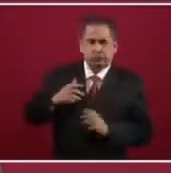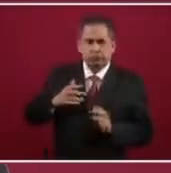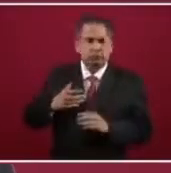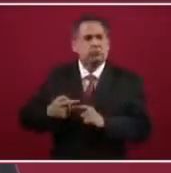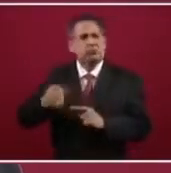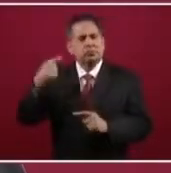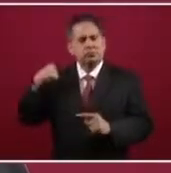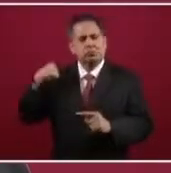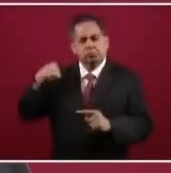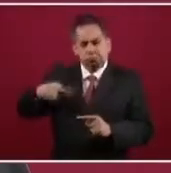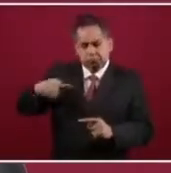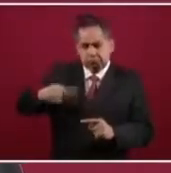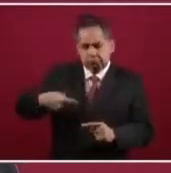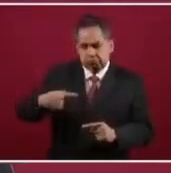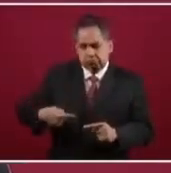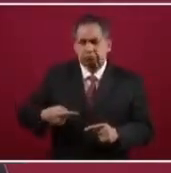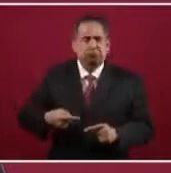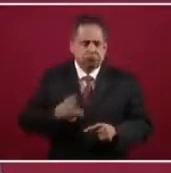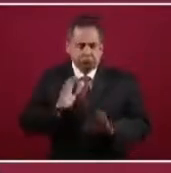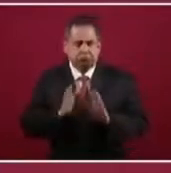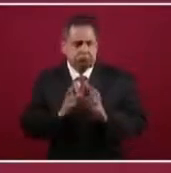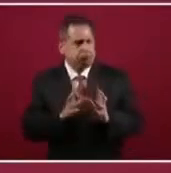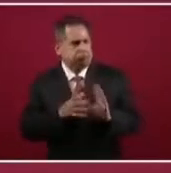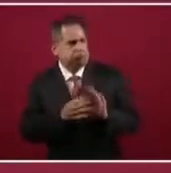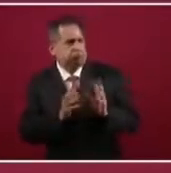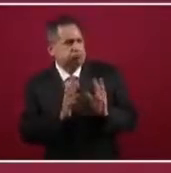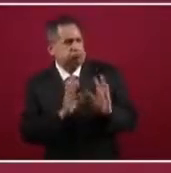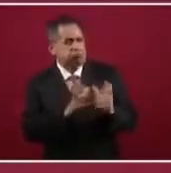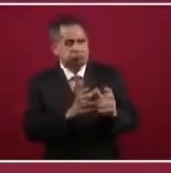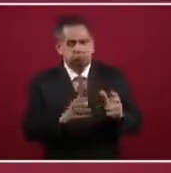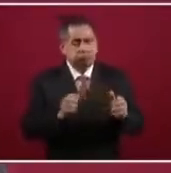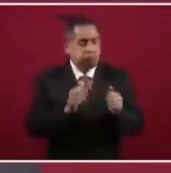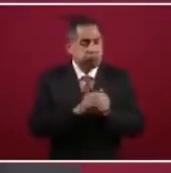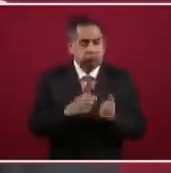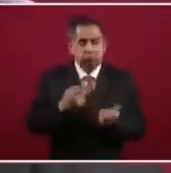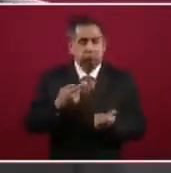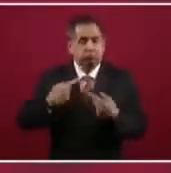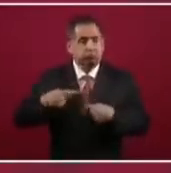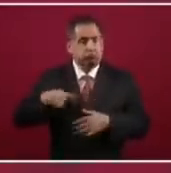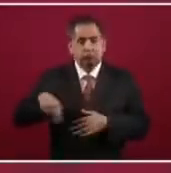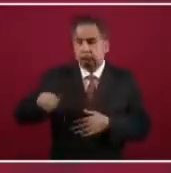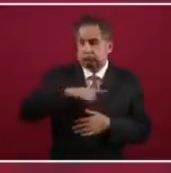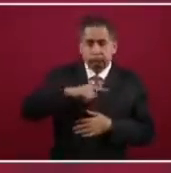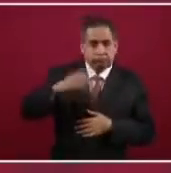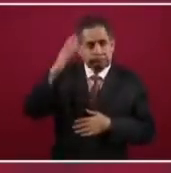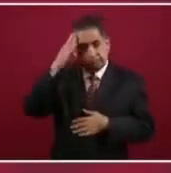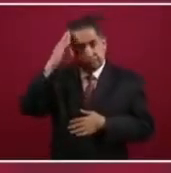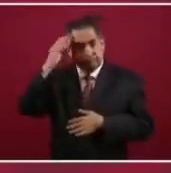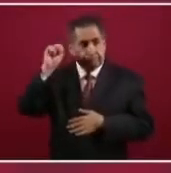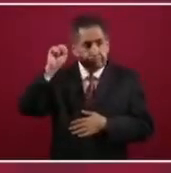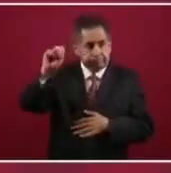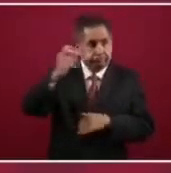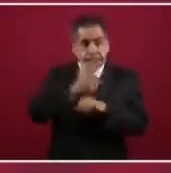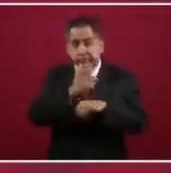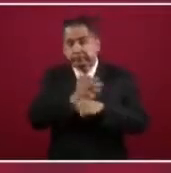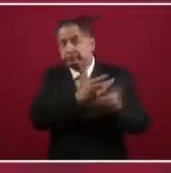con ellos en otras ocasiones, incluso con dirigentes sindicales de Estados Unidos y